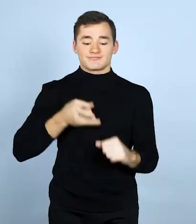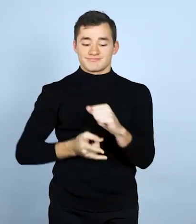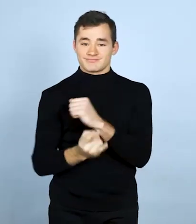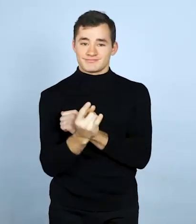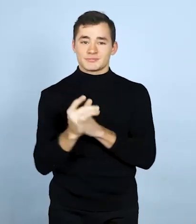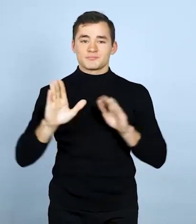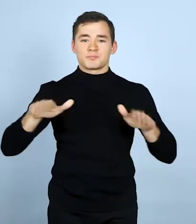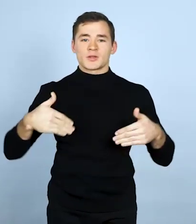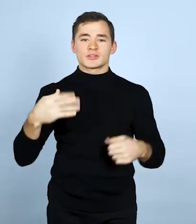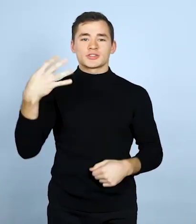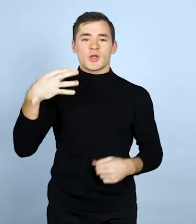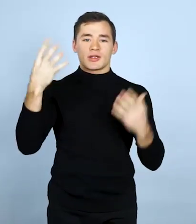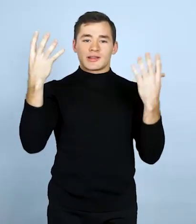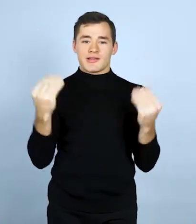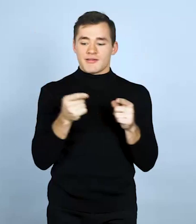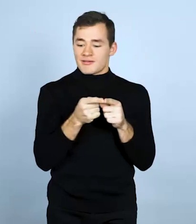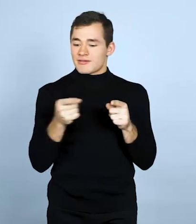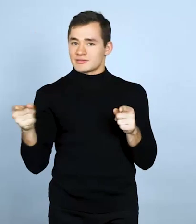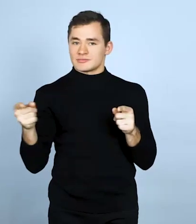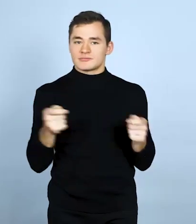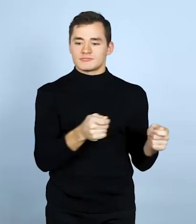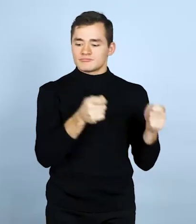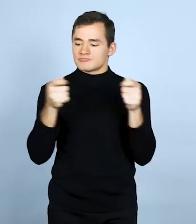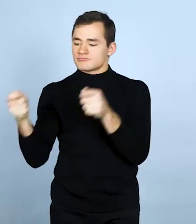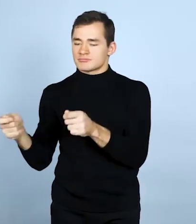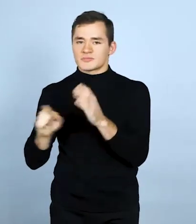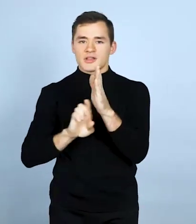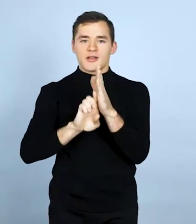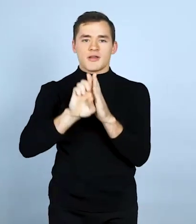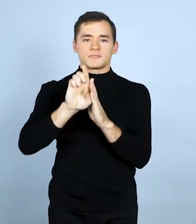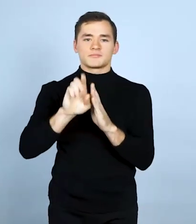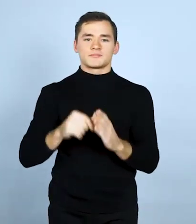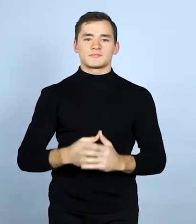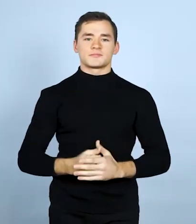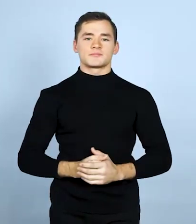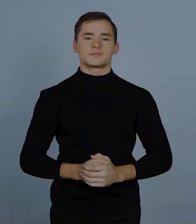На 40-й день после рождения младенцев приносили в храм.